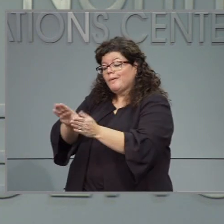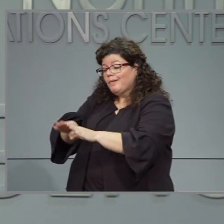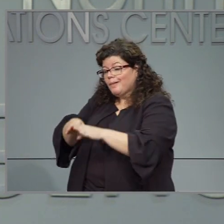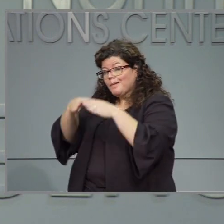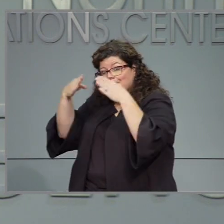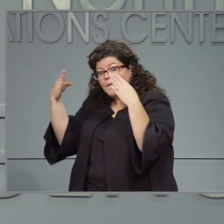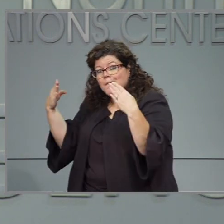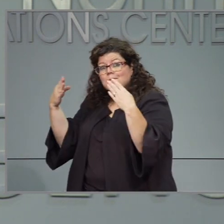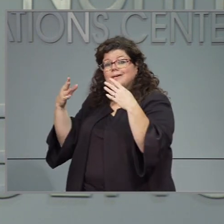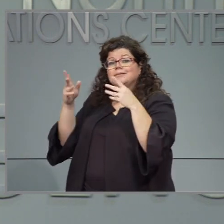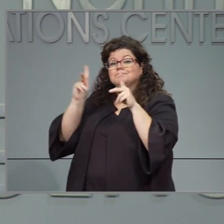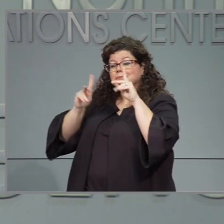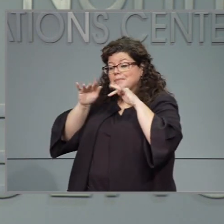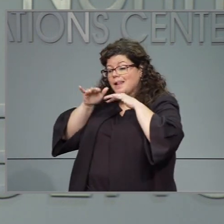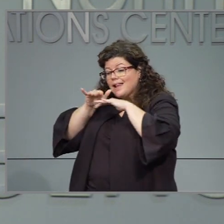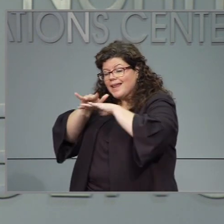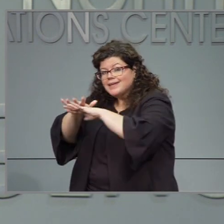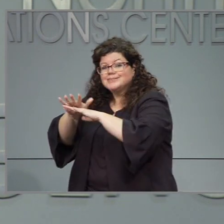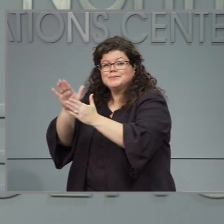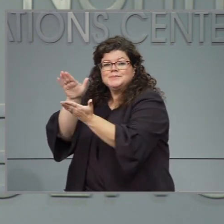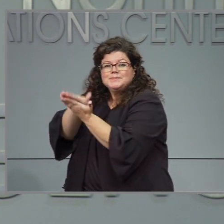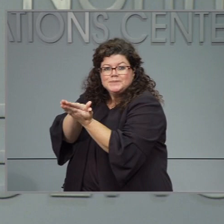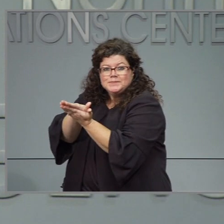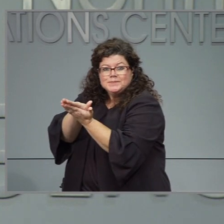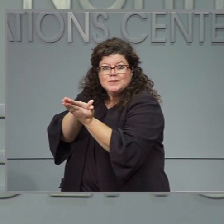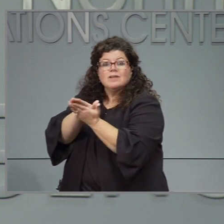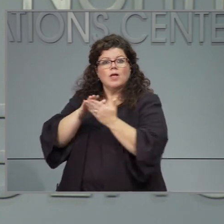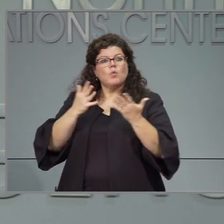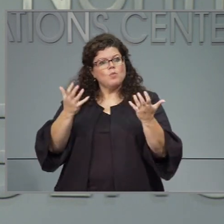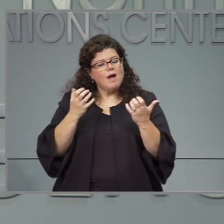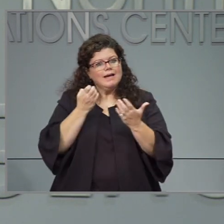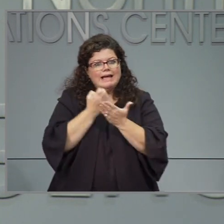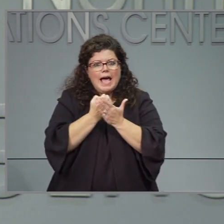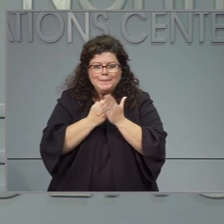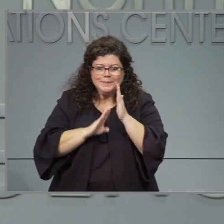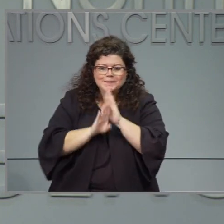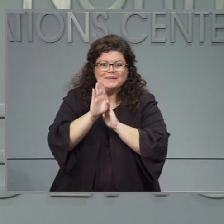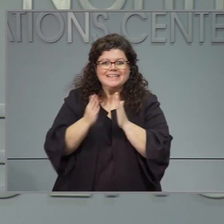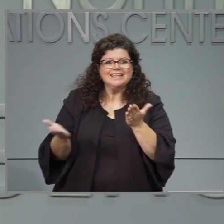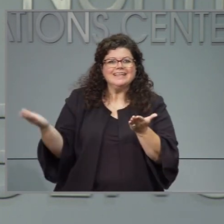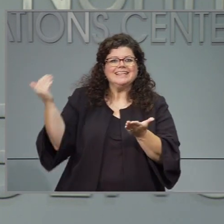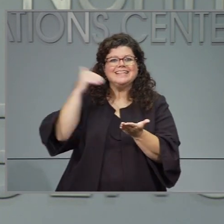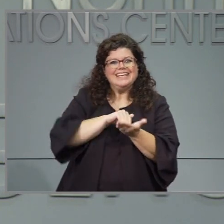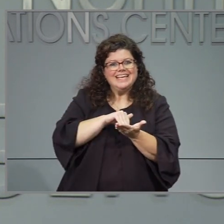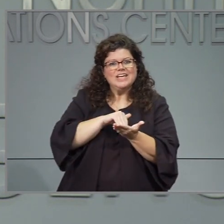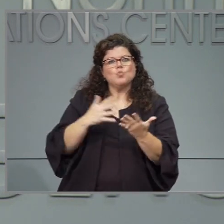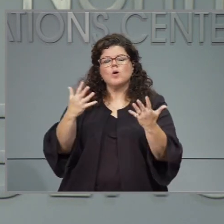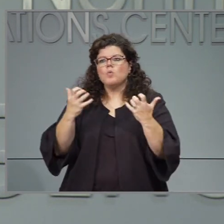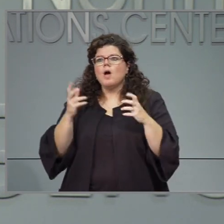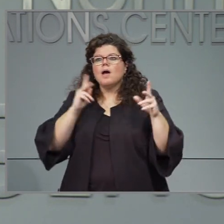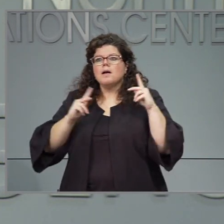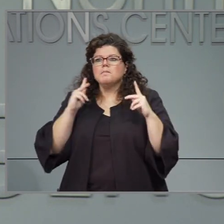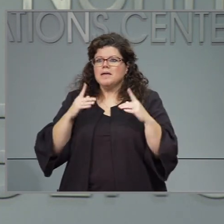regresar al descuelgues nuestra economía se podrá reanimar se completamente cuando estemos seguros y la gente tendrá